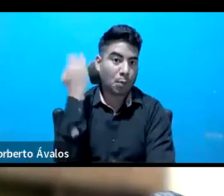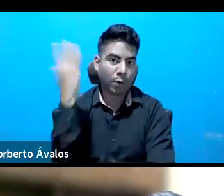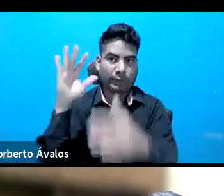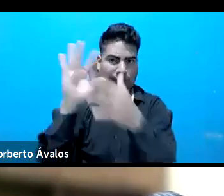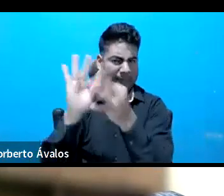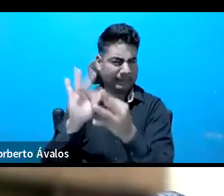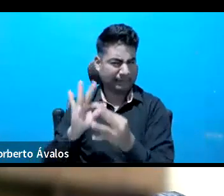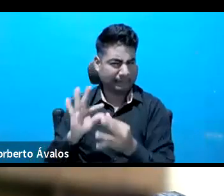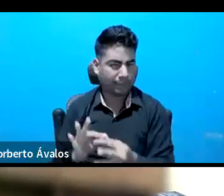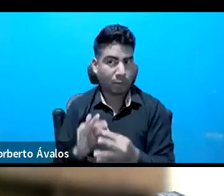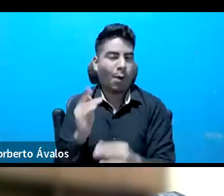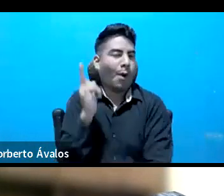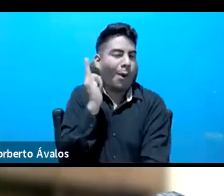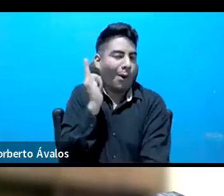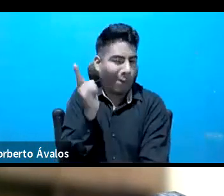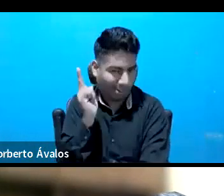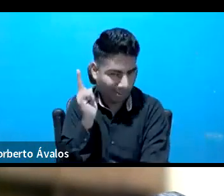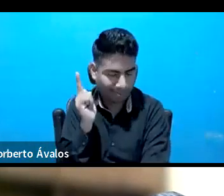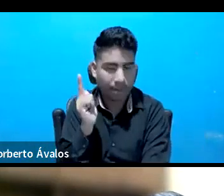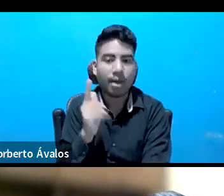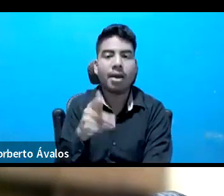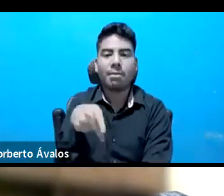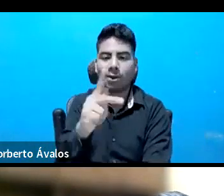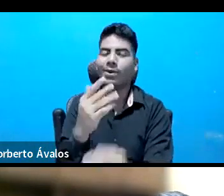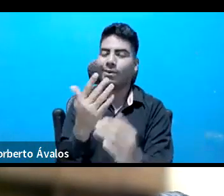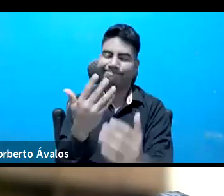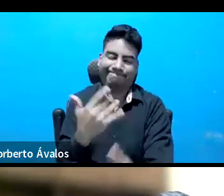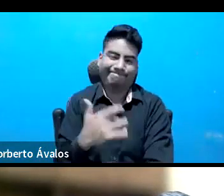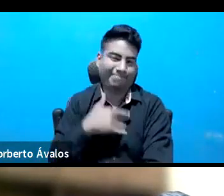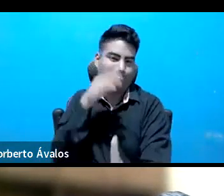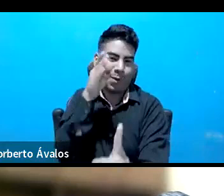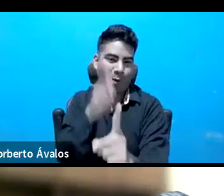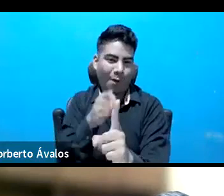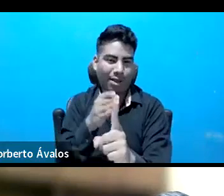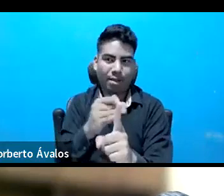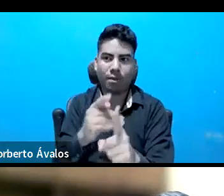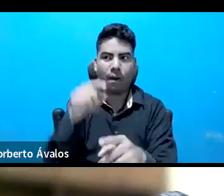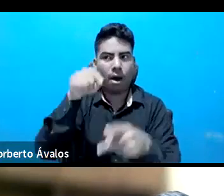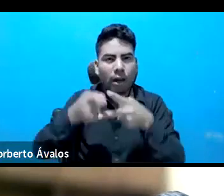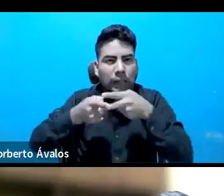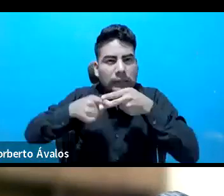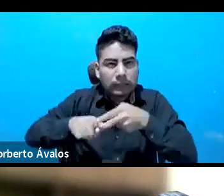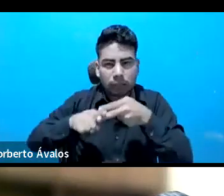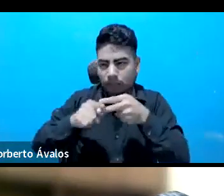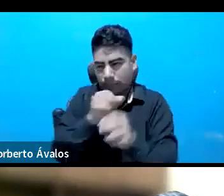espacio Espero no oírme muy no oírme muy rápido, porque si quisiera presentarles presentarles como de dónde